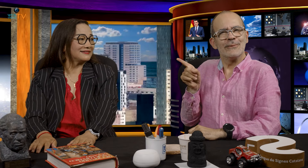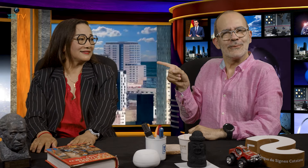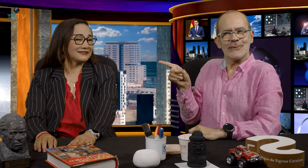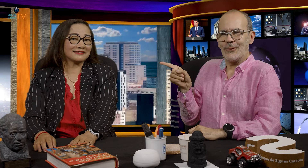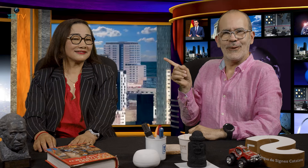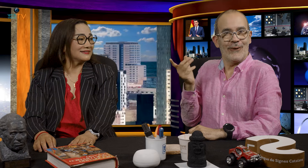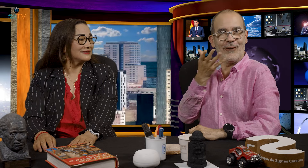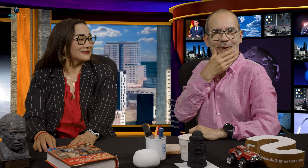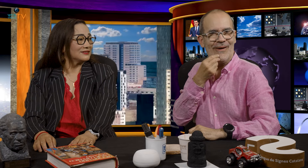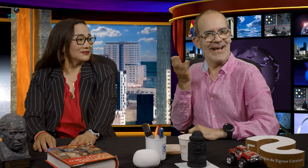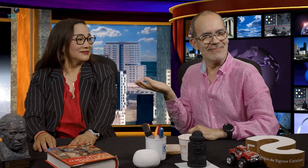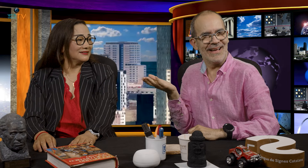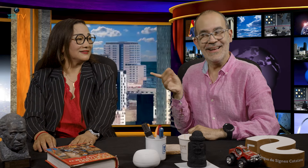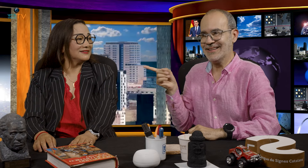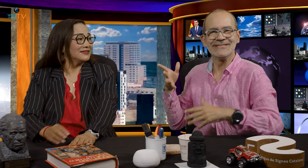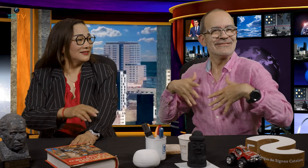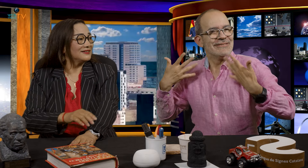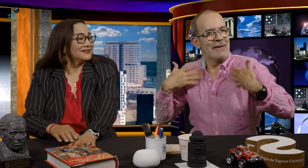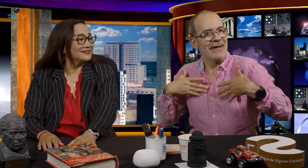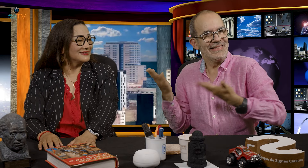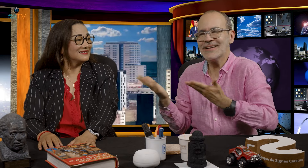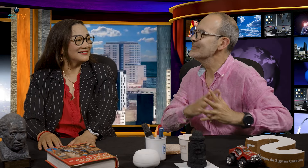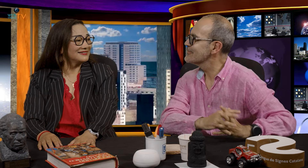“Tü, eres muy guapa y simpática”.